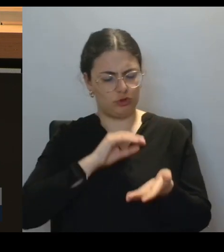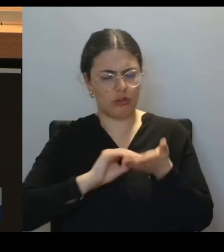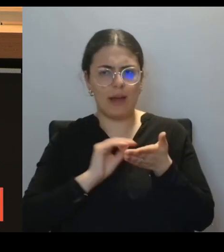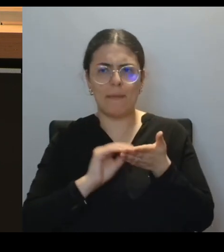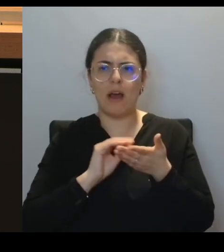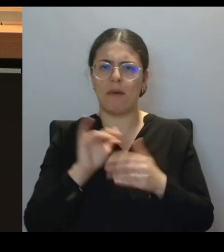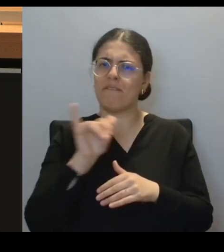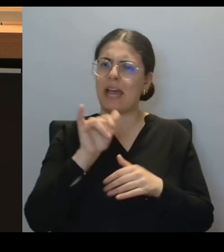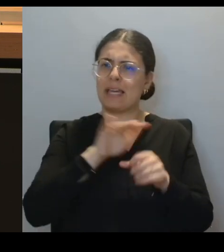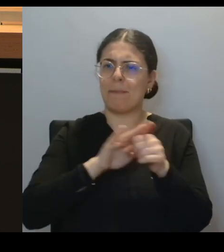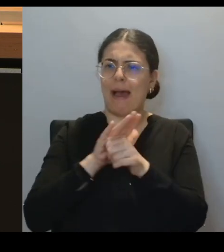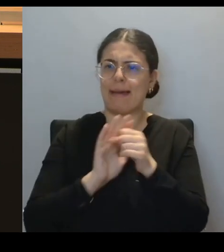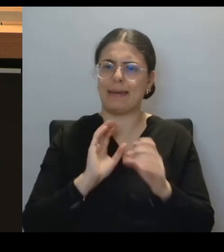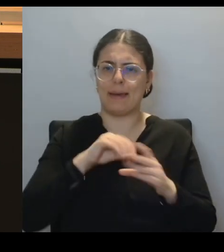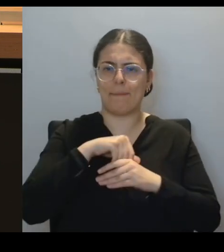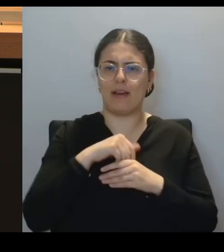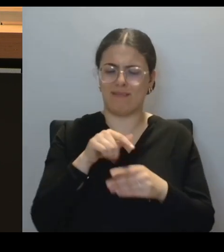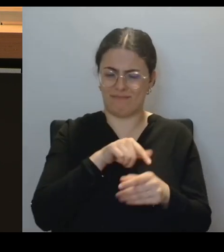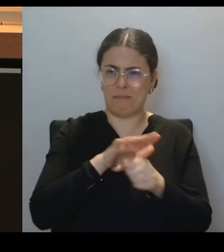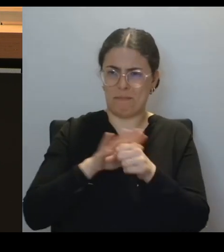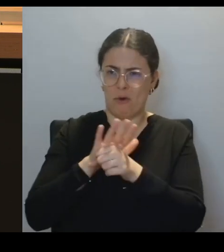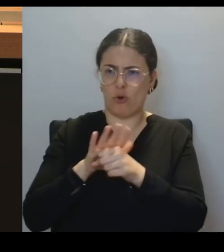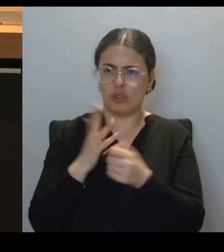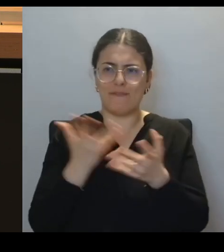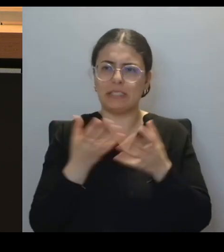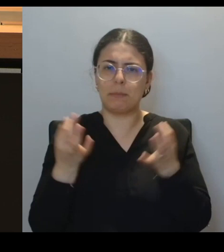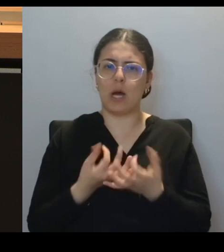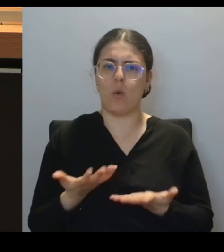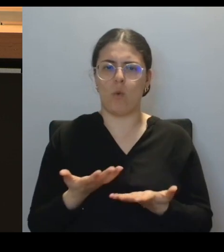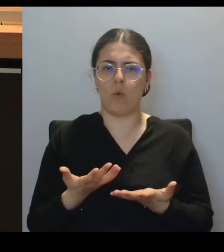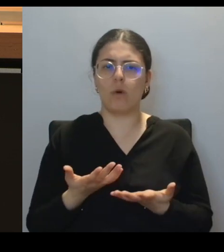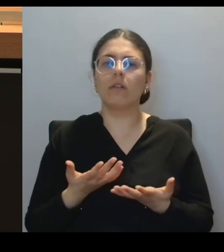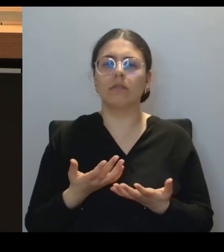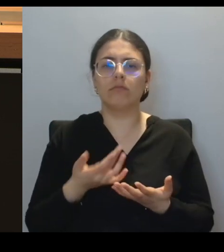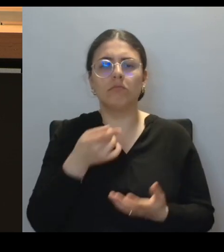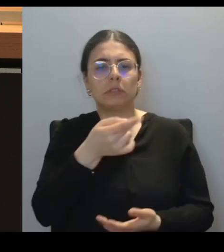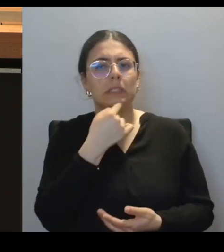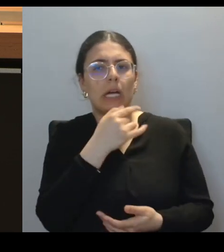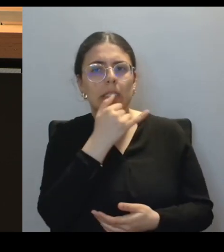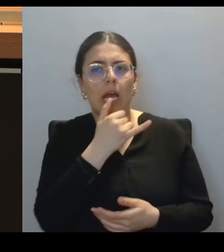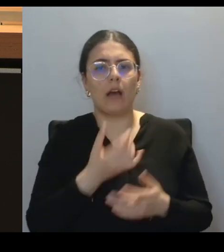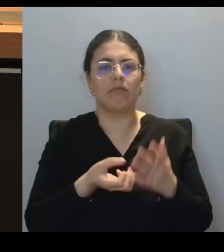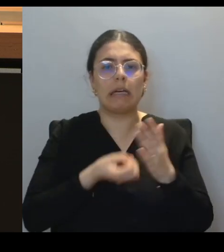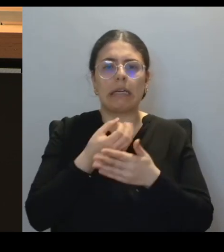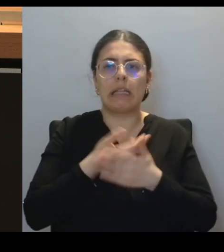Sie sagen, es kommen sehr viele Menschen in die Kreativwirtschaft. Die verzeichnen ein Plus von Beschäftigung